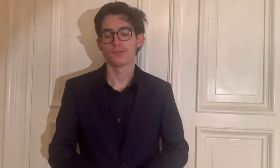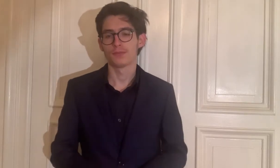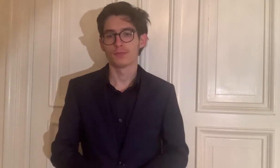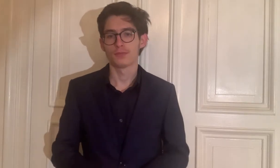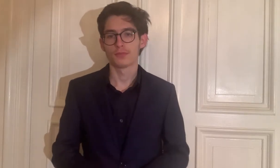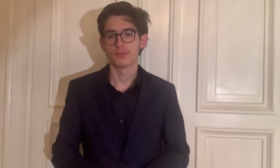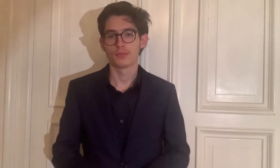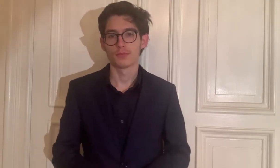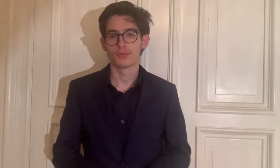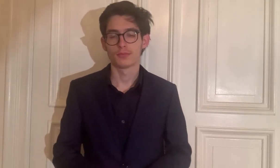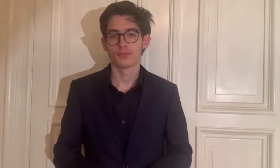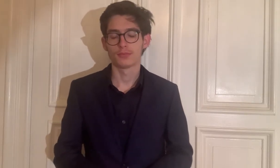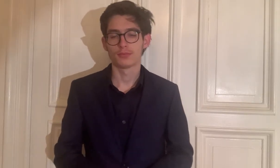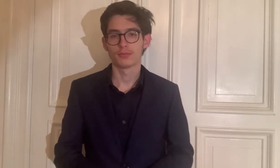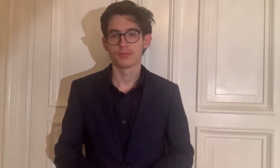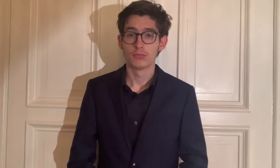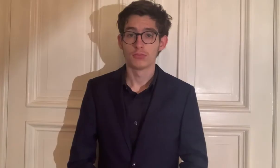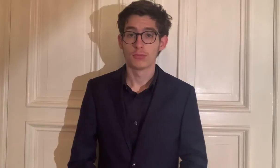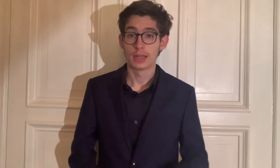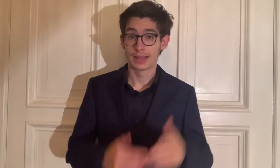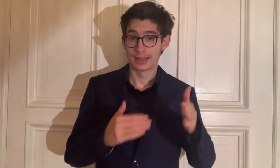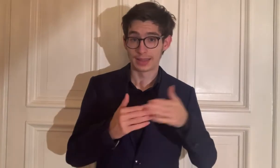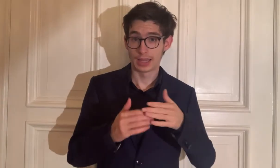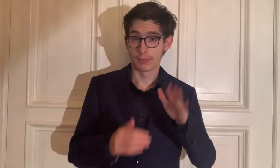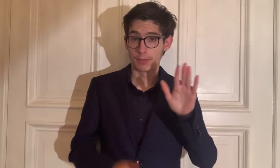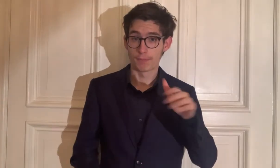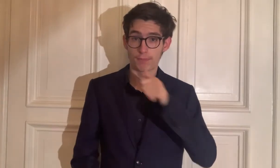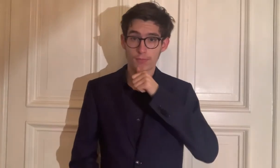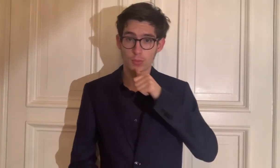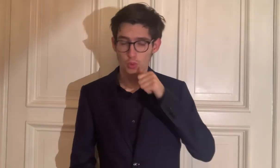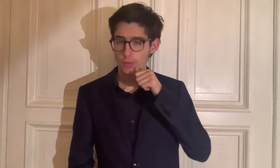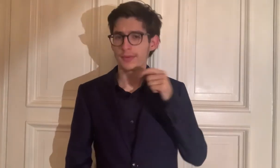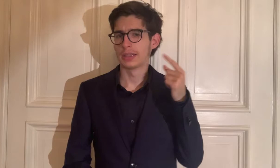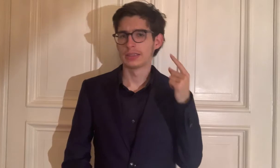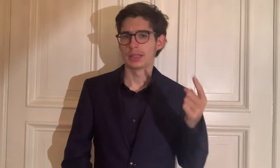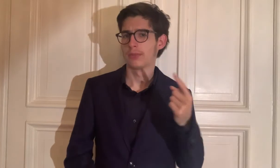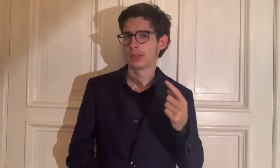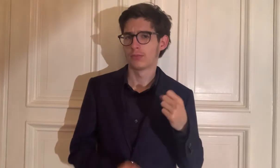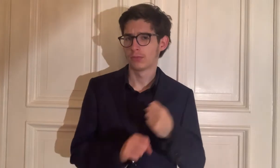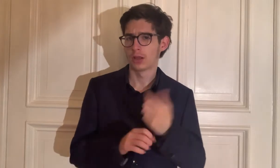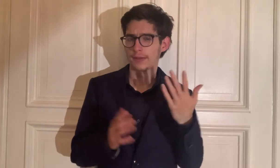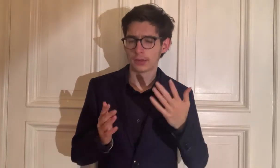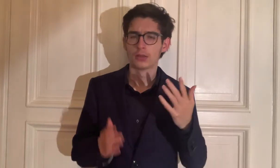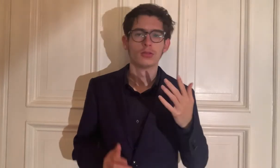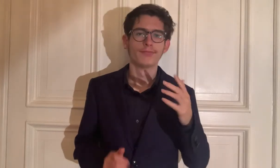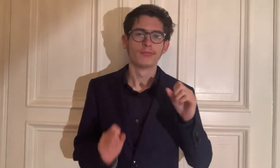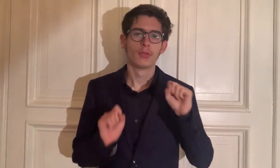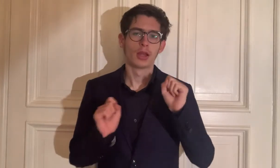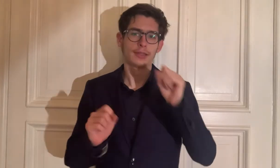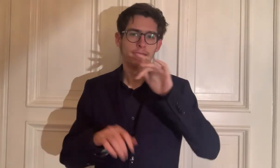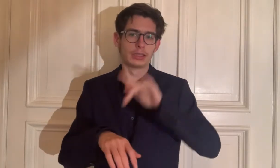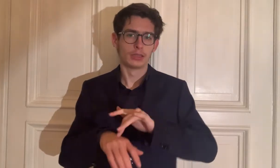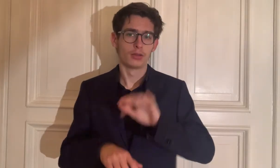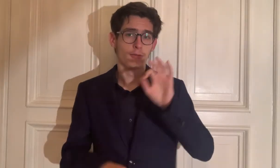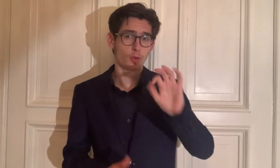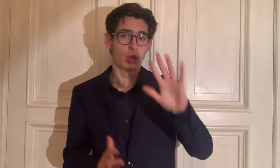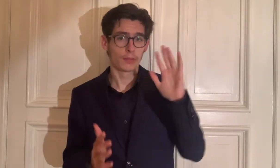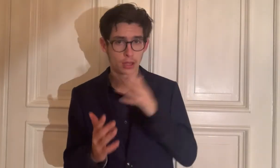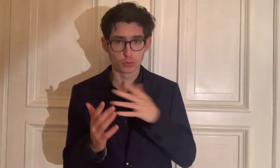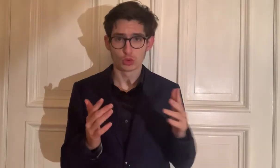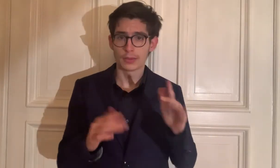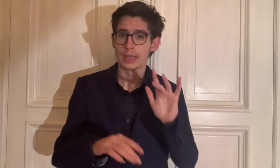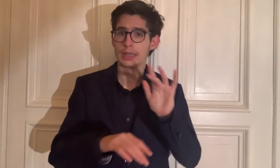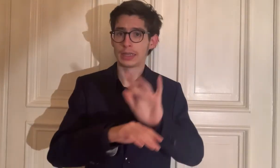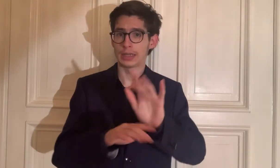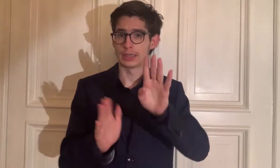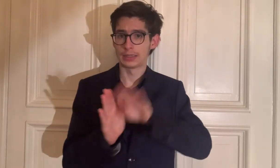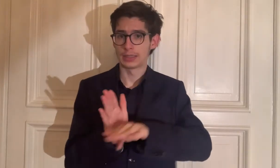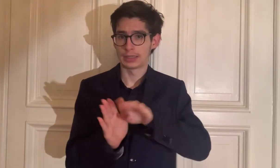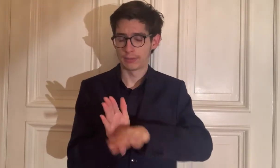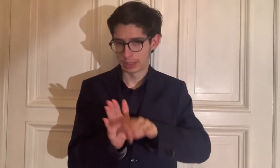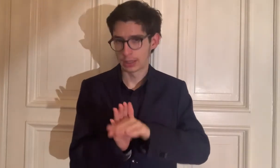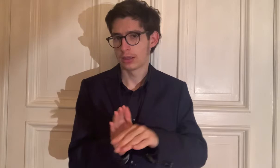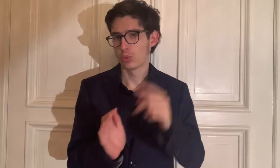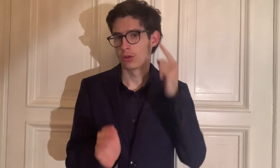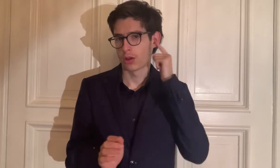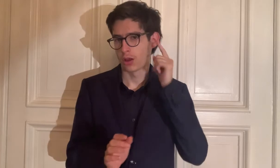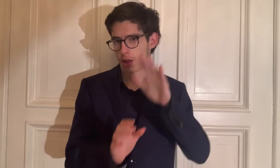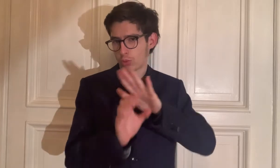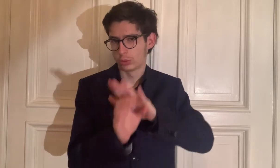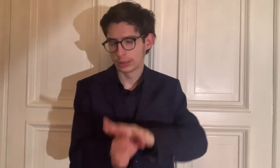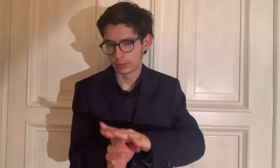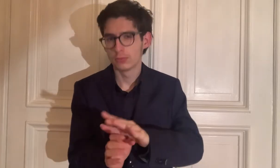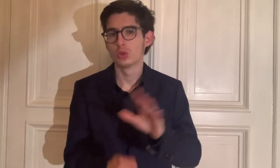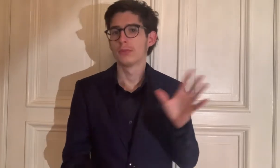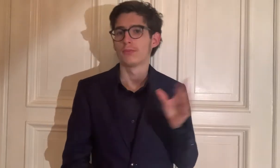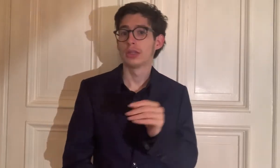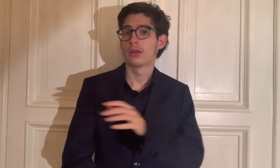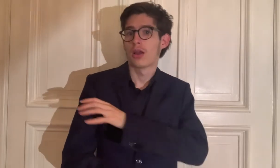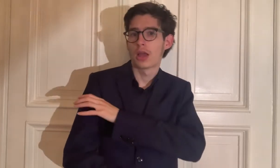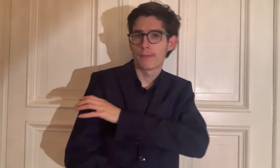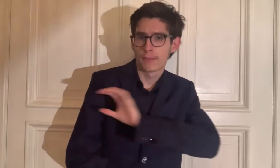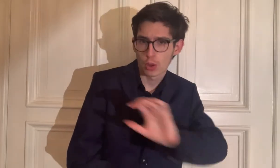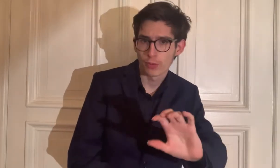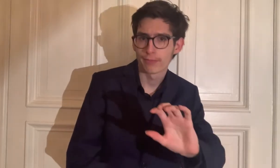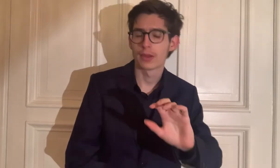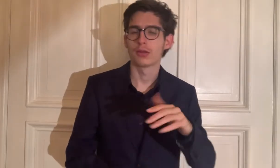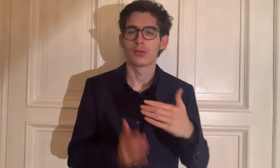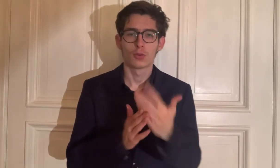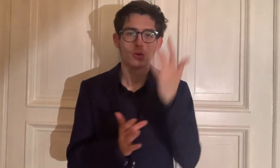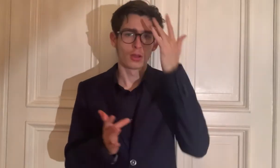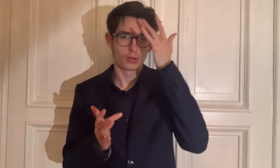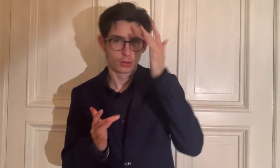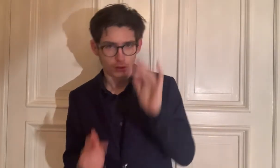Neben ihrem Beruf setzt sie als Aktivistin für Gebärdensprache gegen Diskriminierung (Audismus) mittels Empowerment und